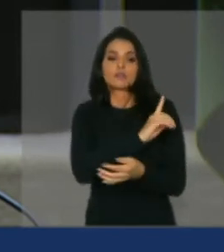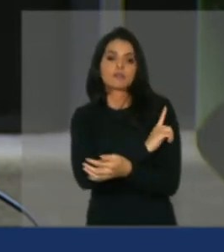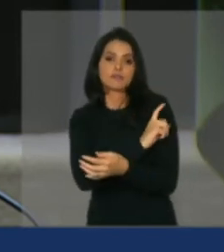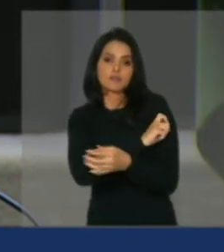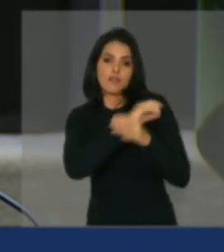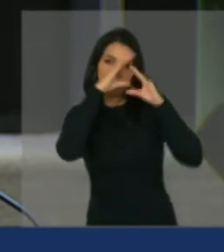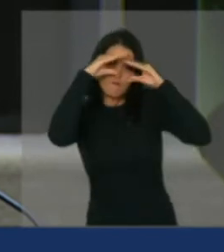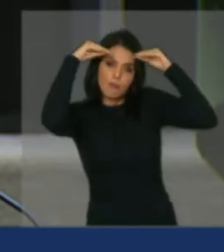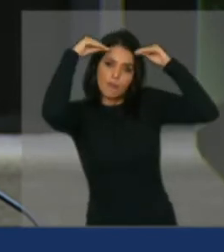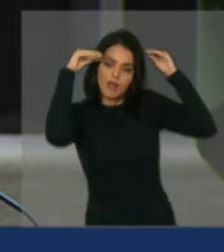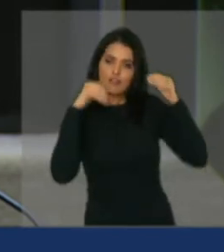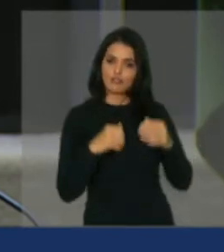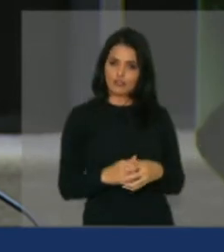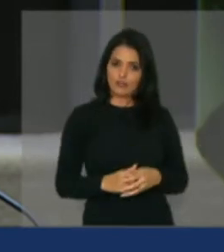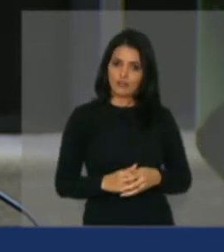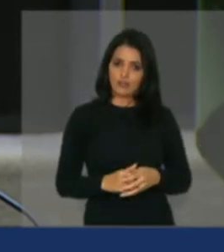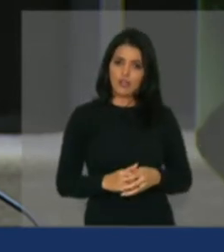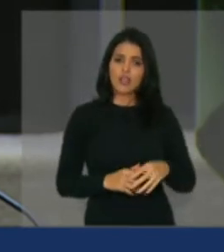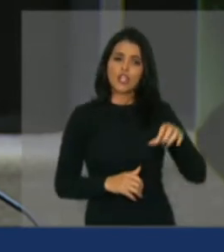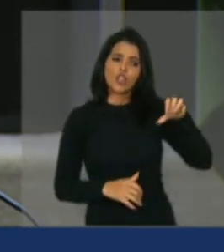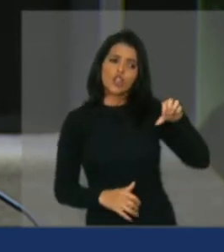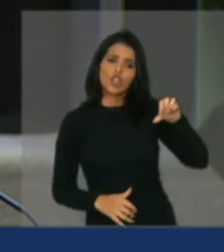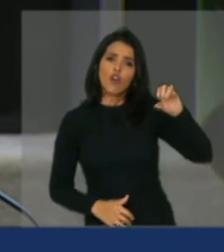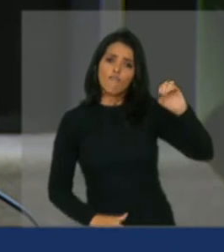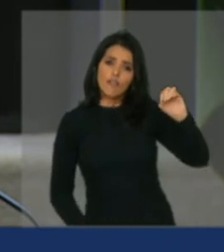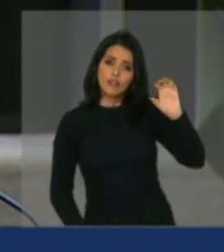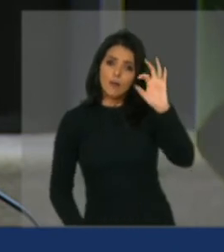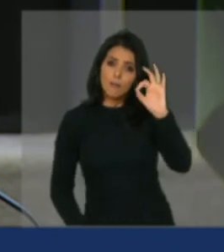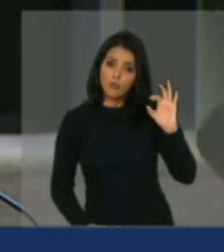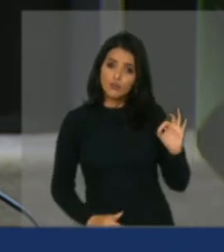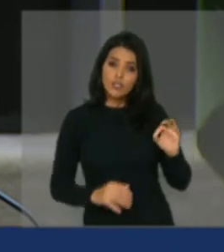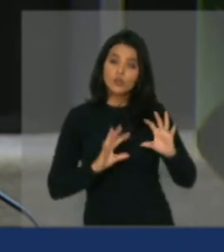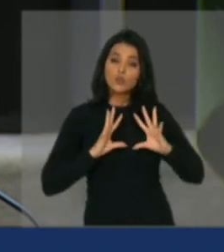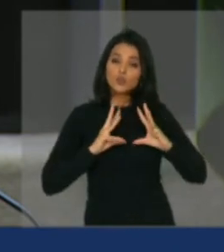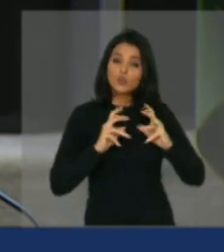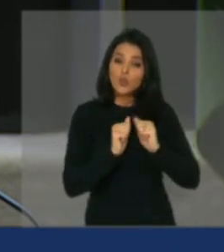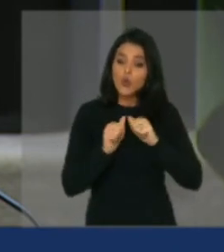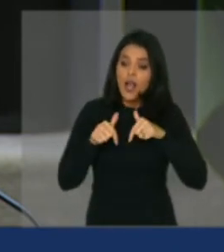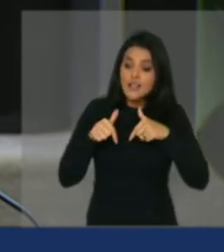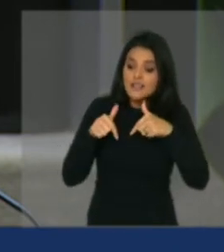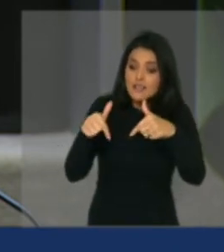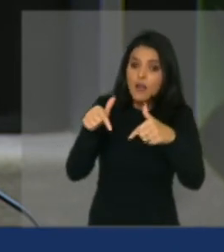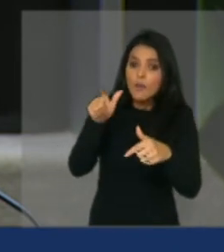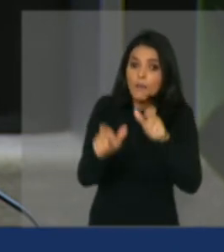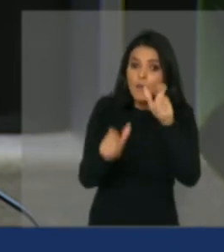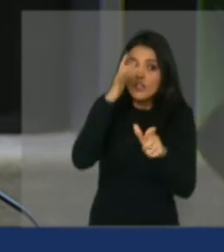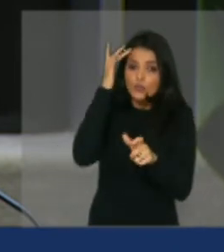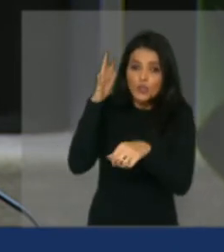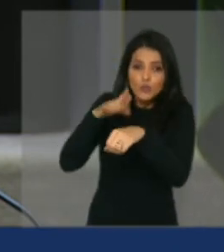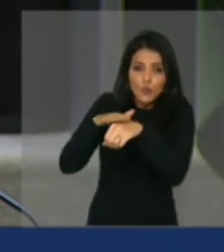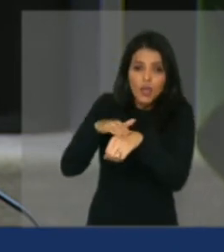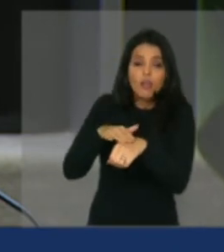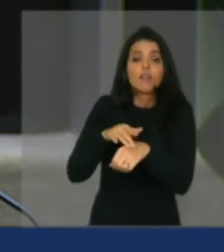ENFERMAGEM. QUE EM TESE, QUASE 90% DE TODOS HORAS PROCEDIMENTOS SÃO EXECUTADOS, CUIDA, DESDE QUE A GENTE NASCE